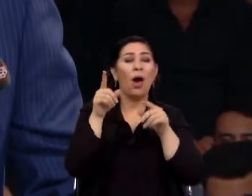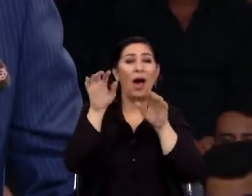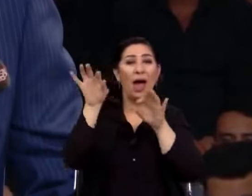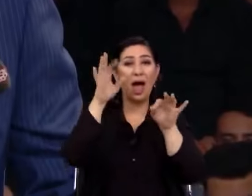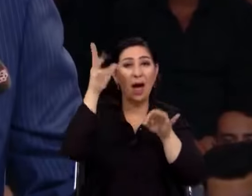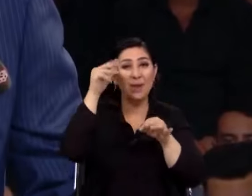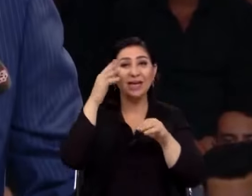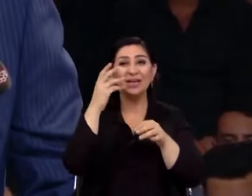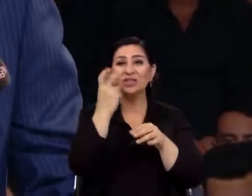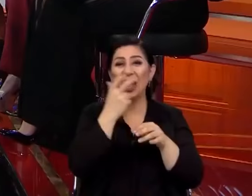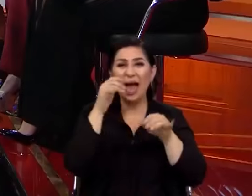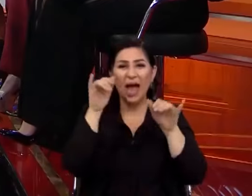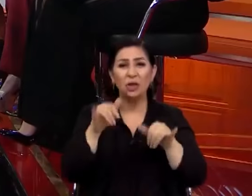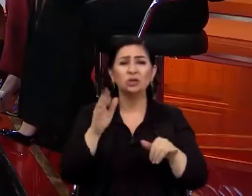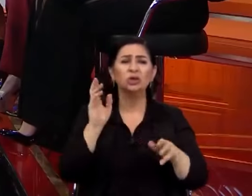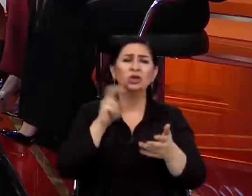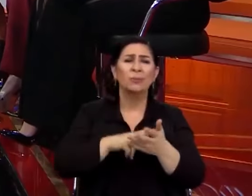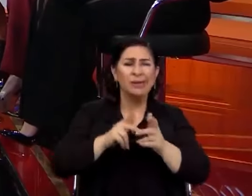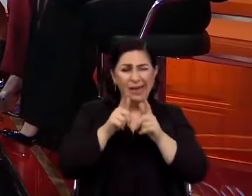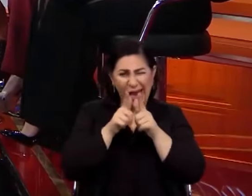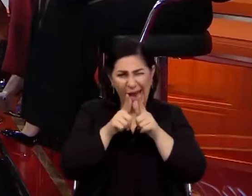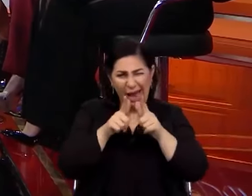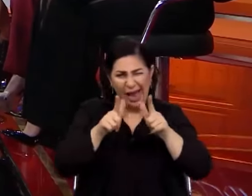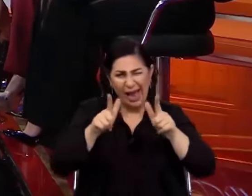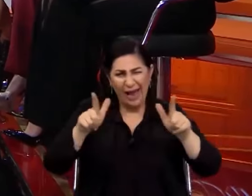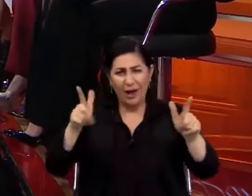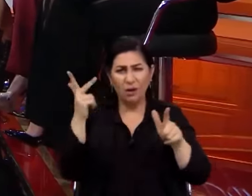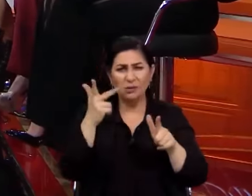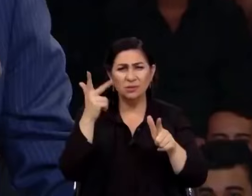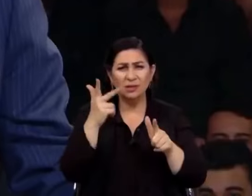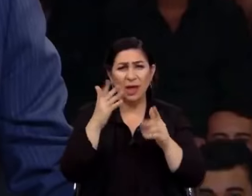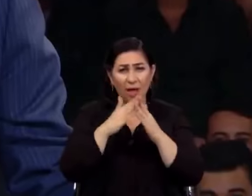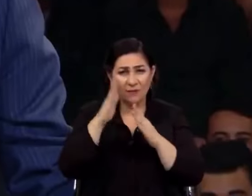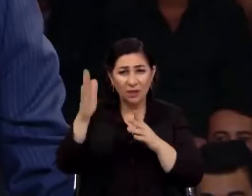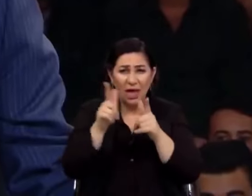şarkı yarışmalarında da öyle çıkıyorlar Allah bir şey ya Git evde yap egzersizi